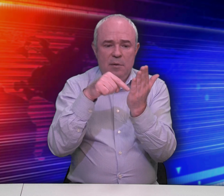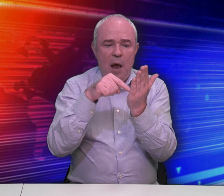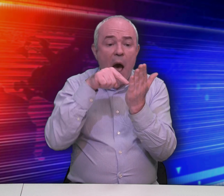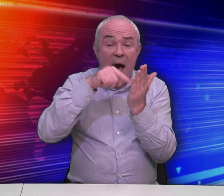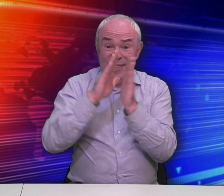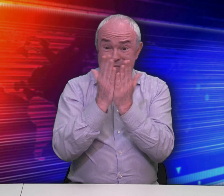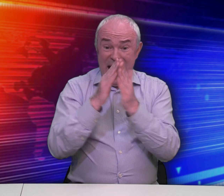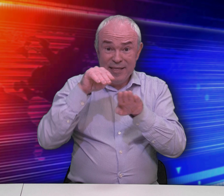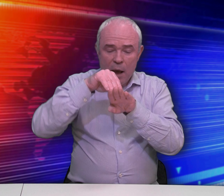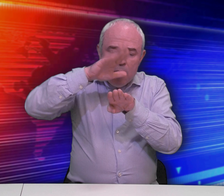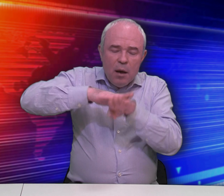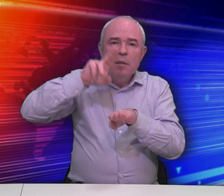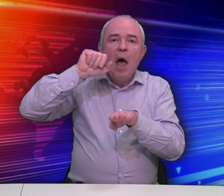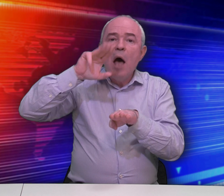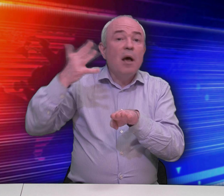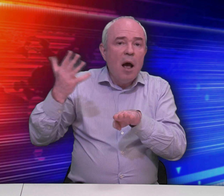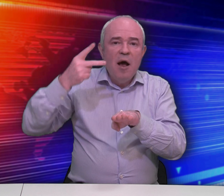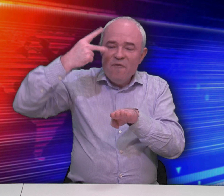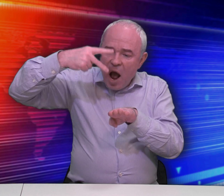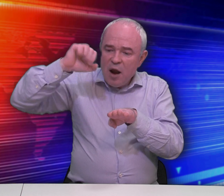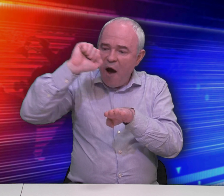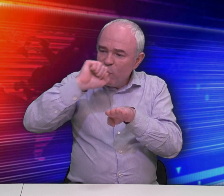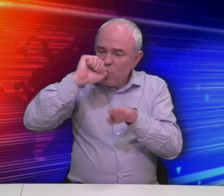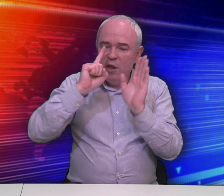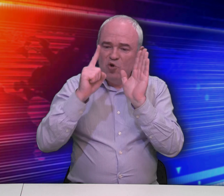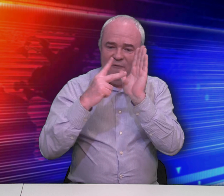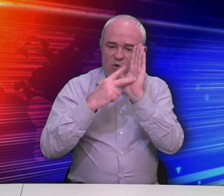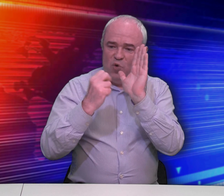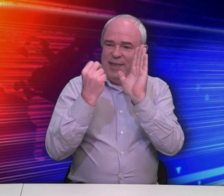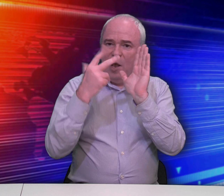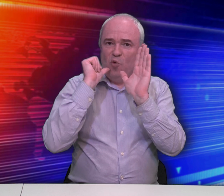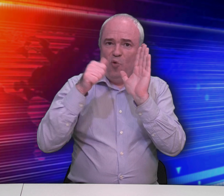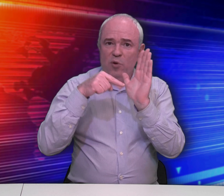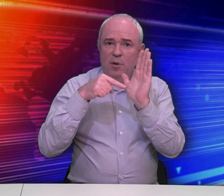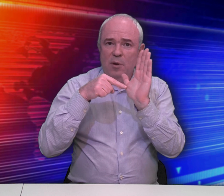Эта тетрадка, датированная 20 августа 1813 года,